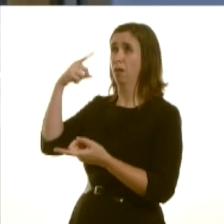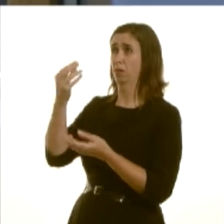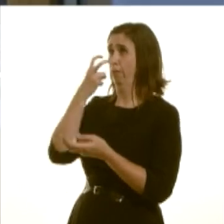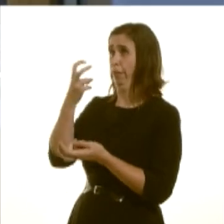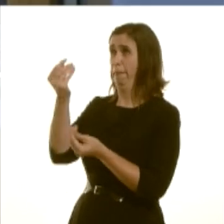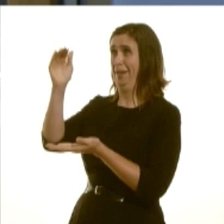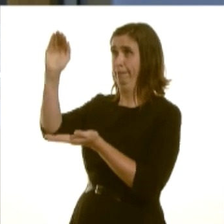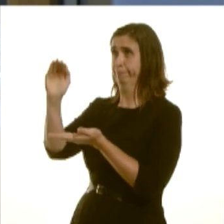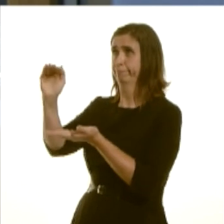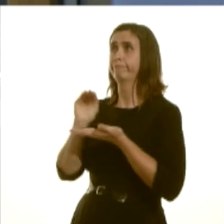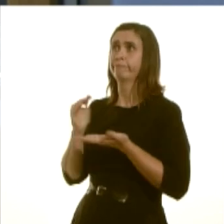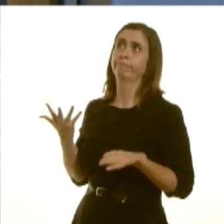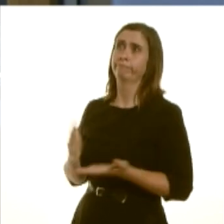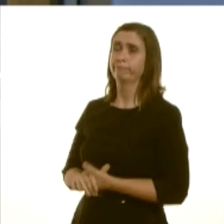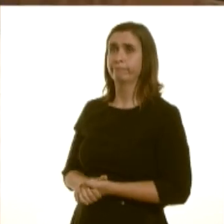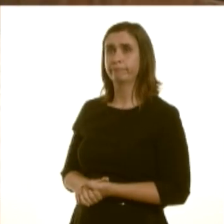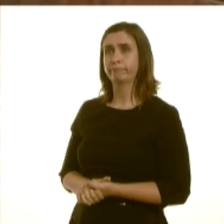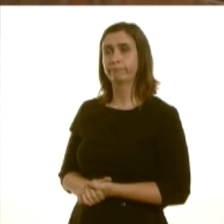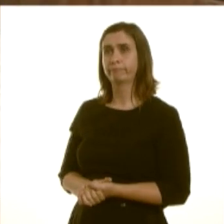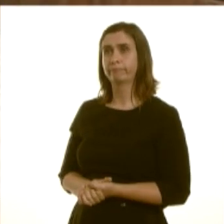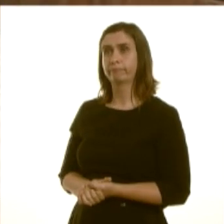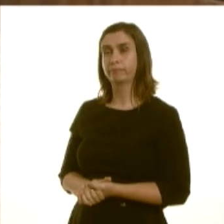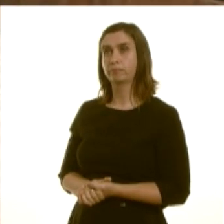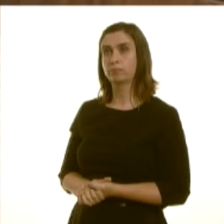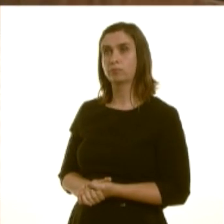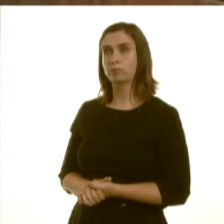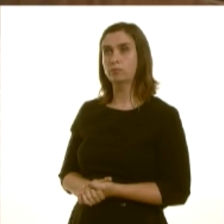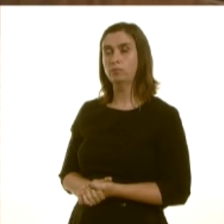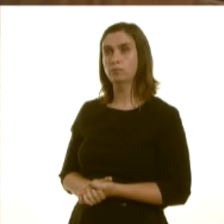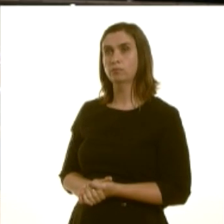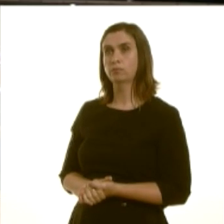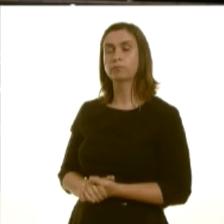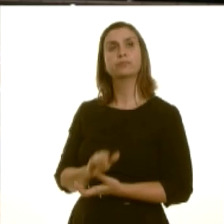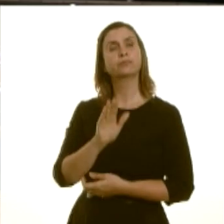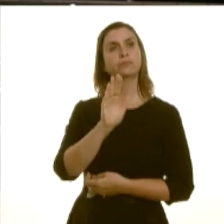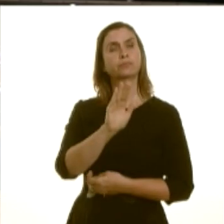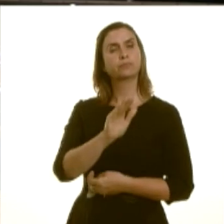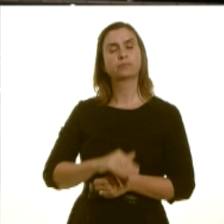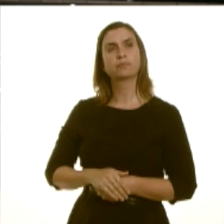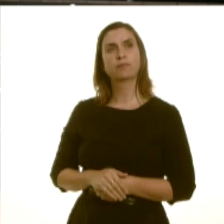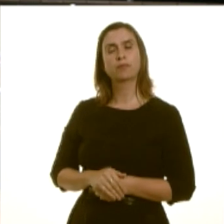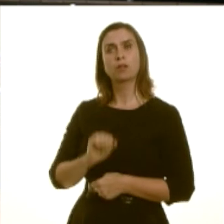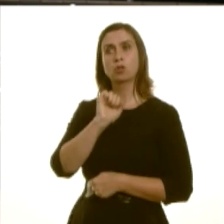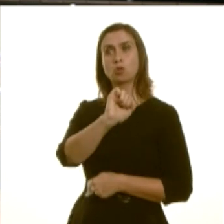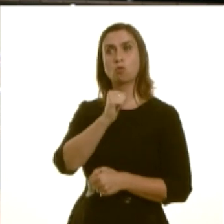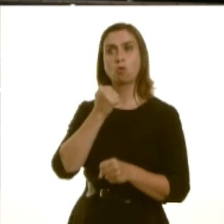Elin Jones: Brif Weinidog, mae’ch Llywodraeth chi wedi torri sawl cyllideb addysg a hyfforddiant